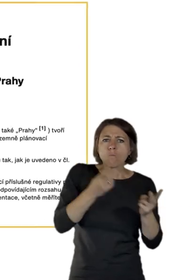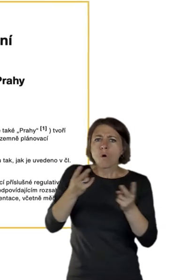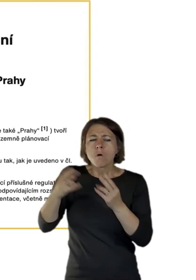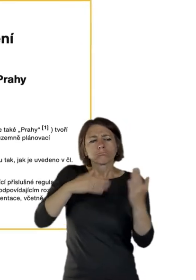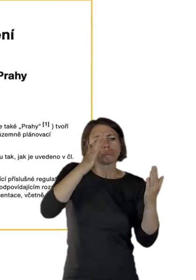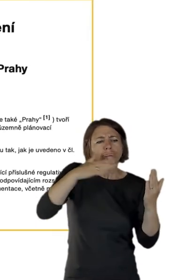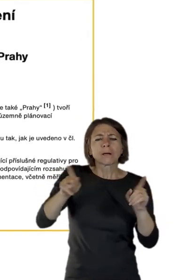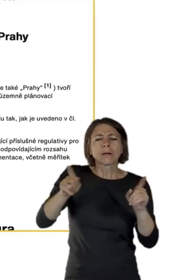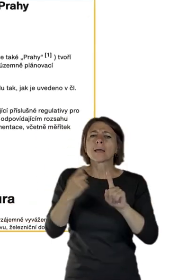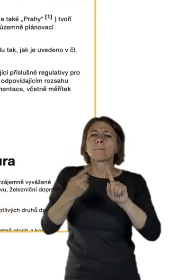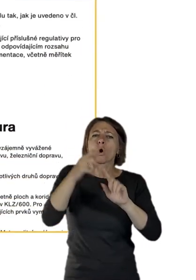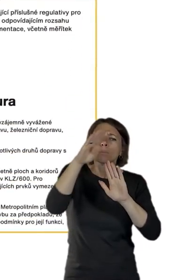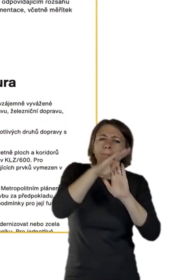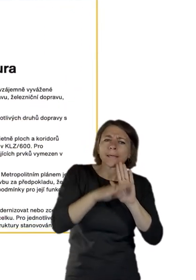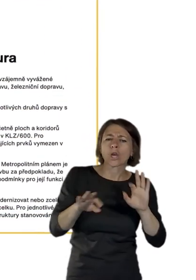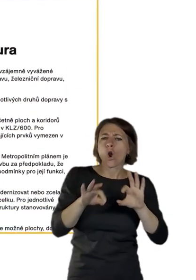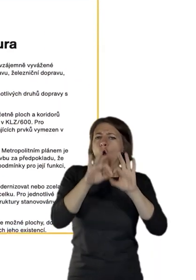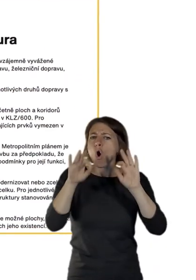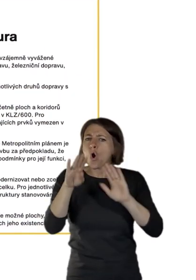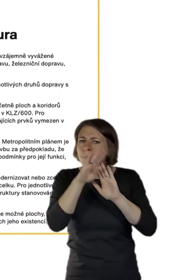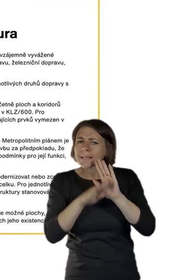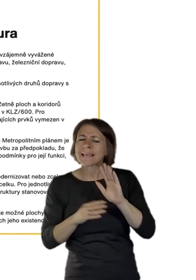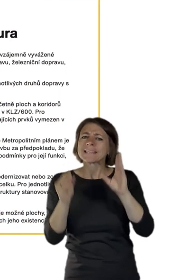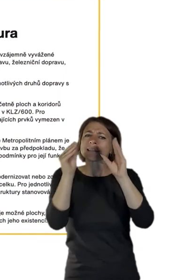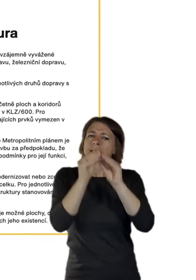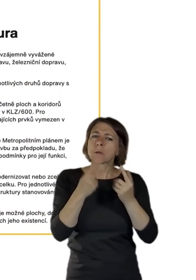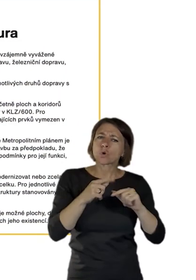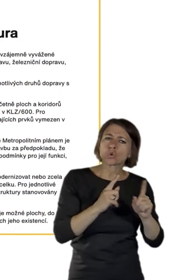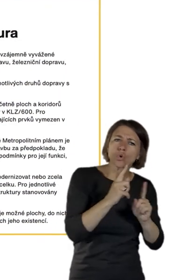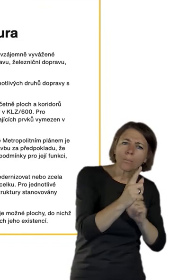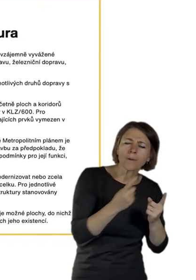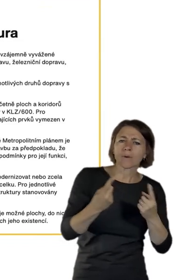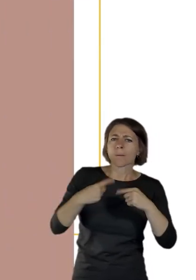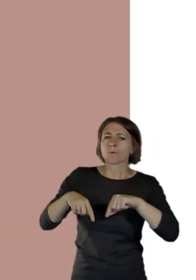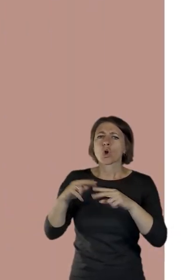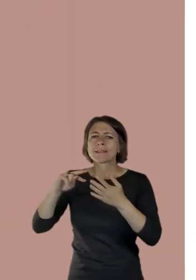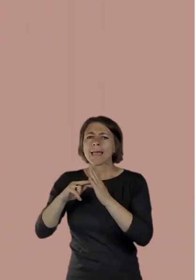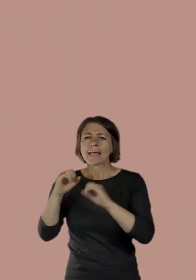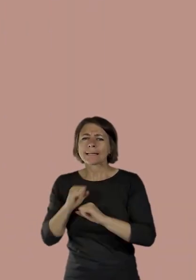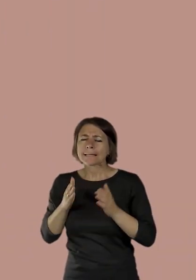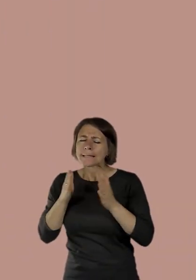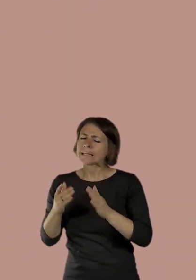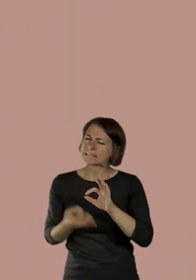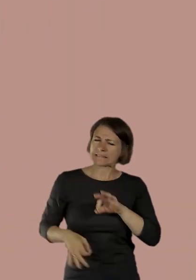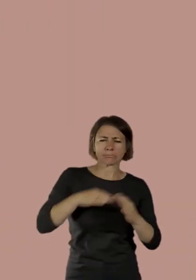regulatiů, včetně podrobného popisu systému dopravní a technické infrastruktury.